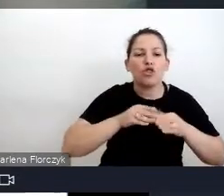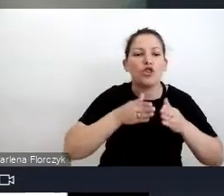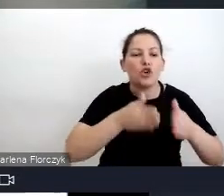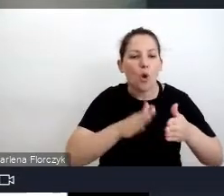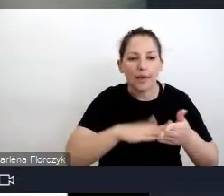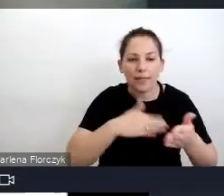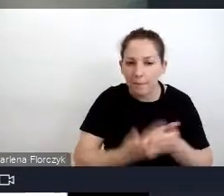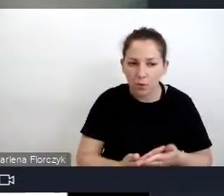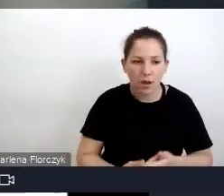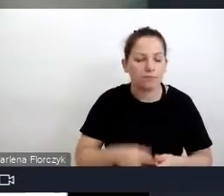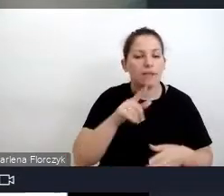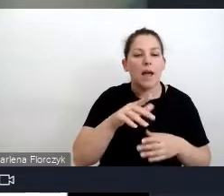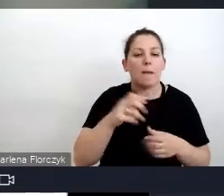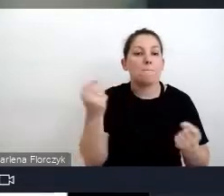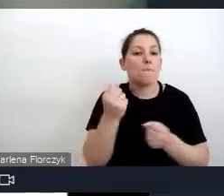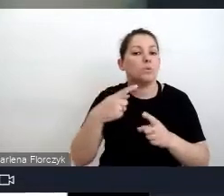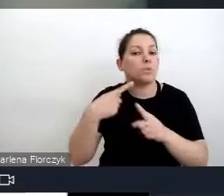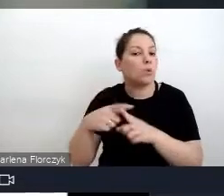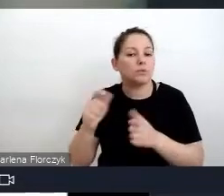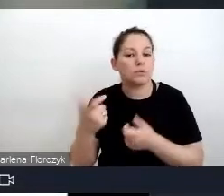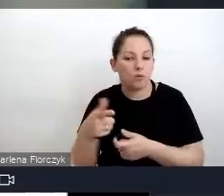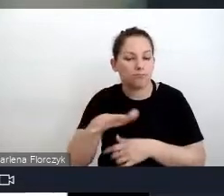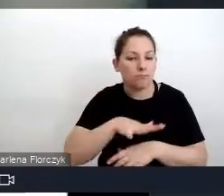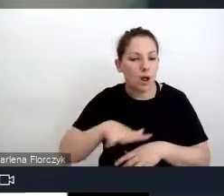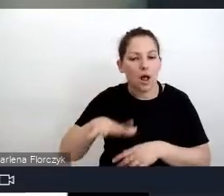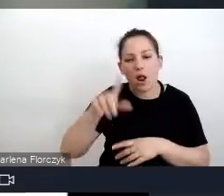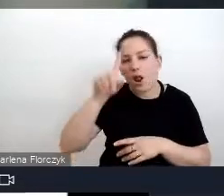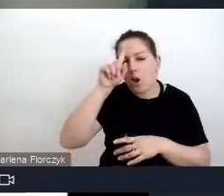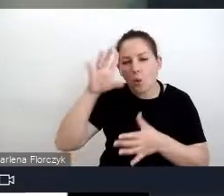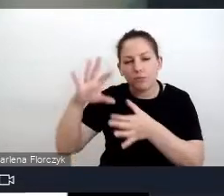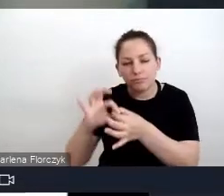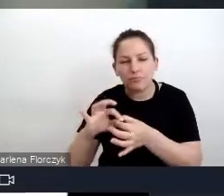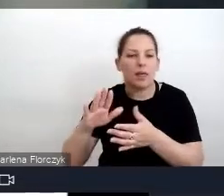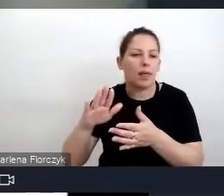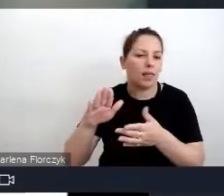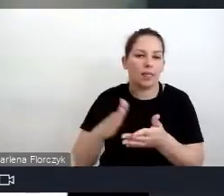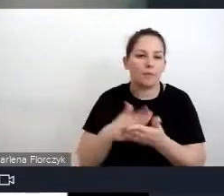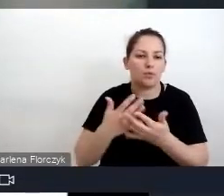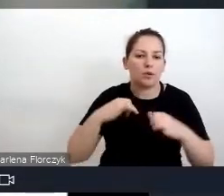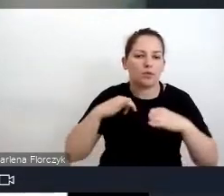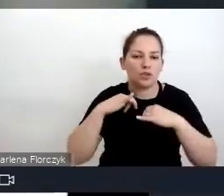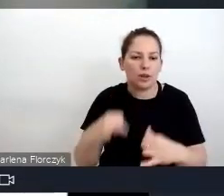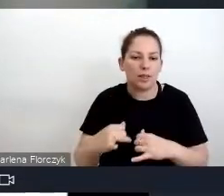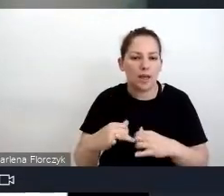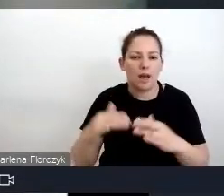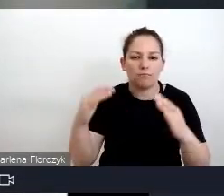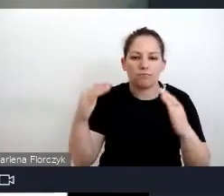podczas gdy mocną stroną w wymiarze ludzkim mogą być na przykład silne domy kultury,